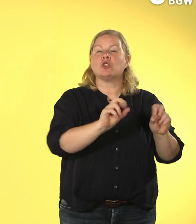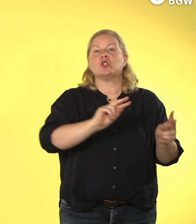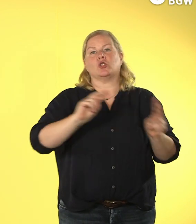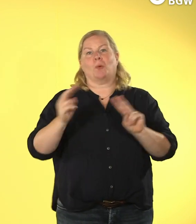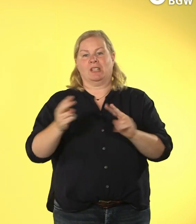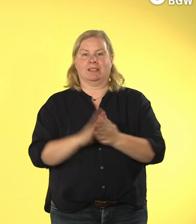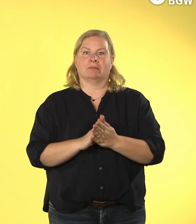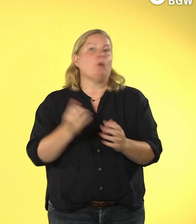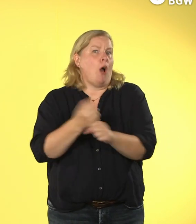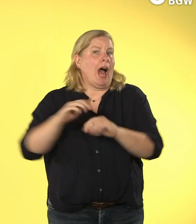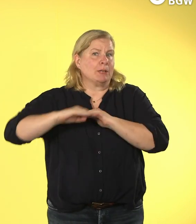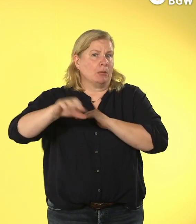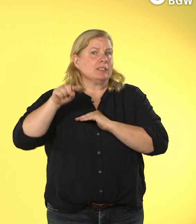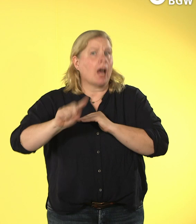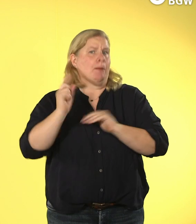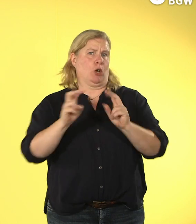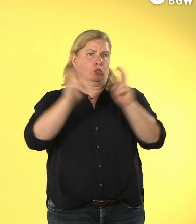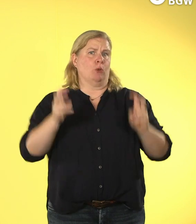Aber auch zu Hause! Auf Wiedersehen!